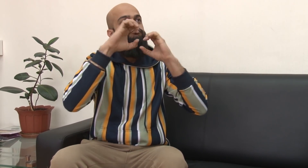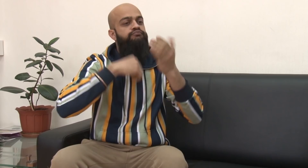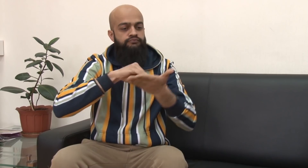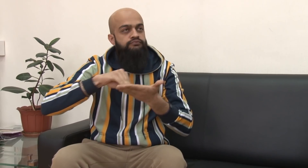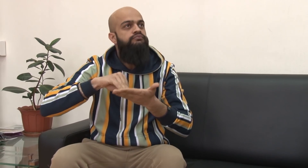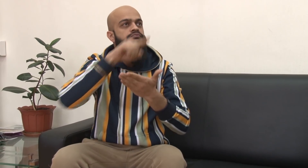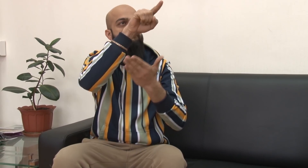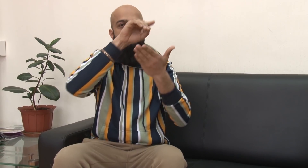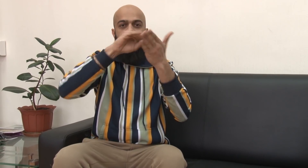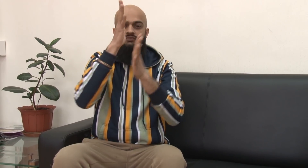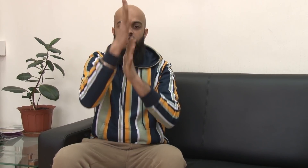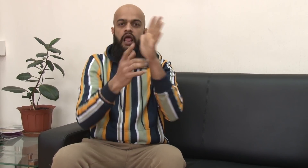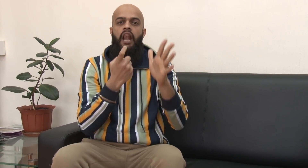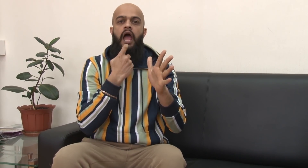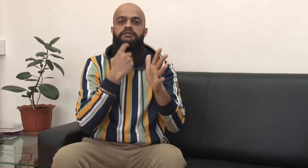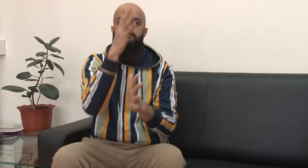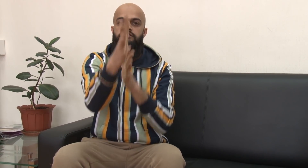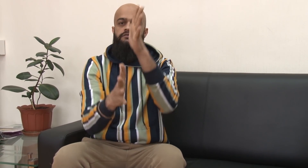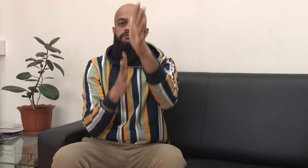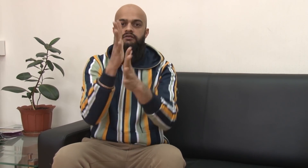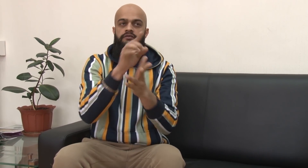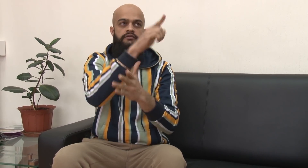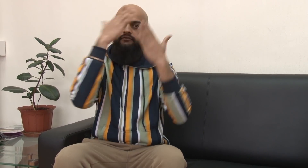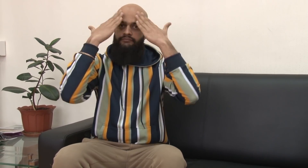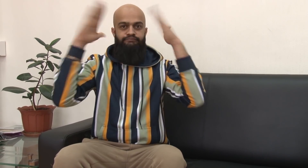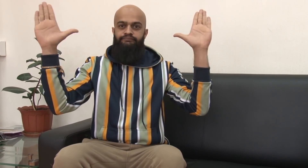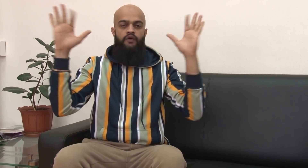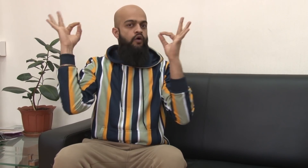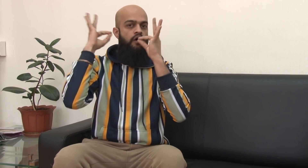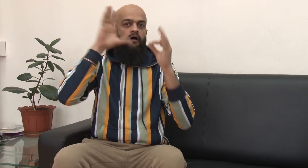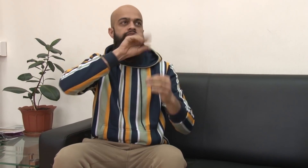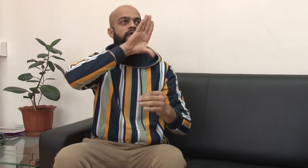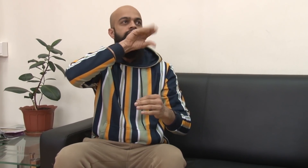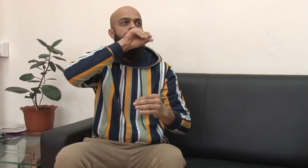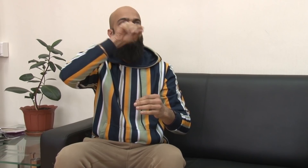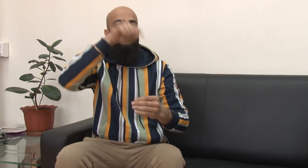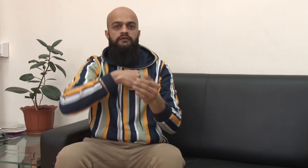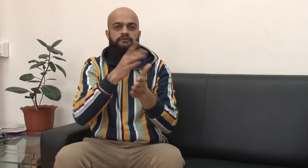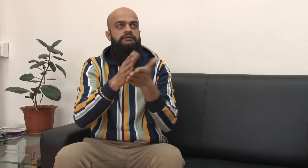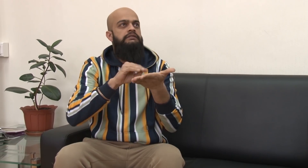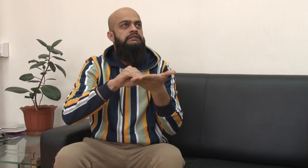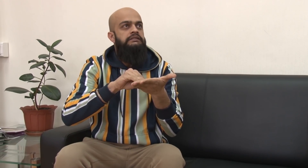жестов не знали, только говорили вслух.